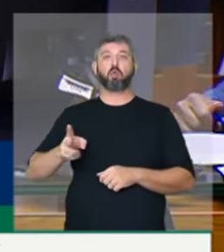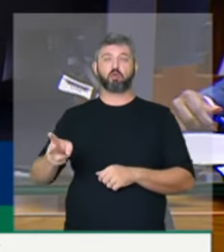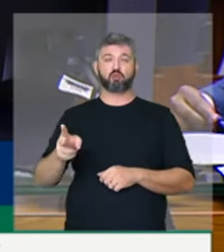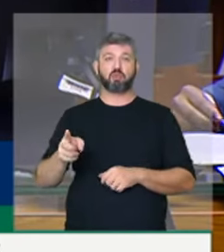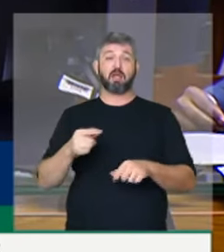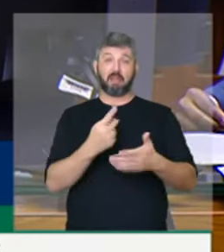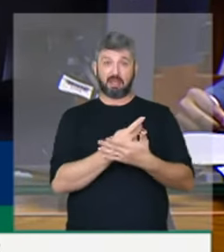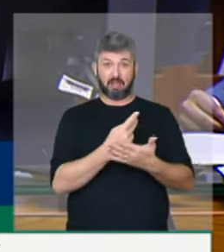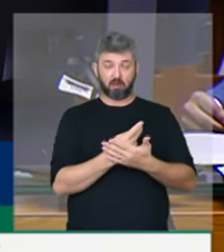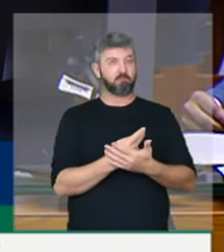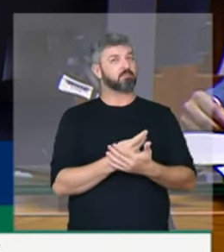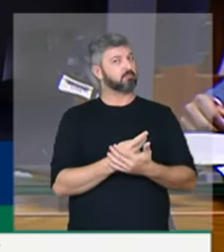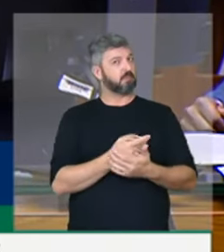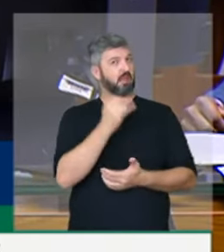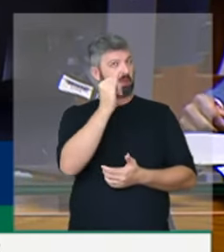PRATICADOS. E EU AQUI NÃO ESTOU FULANIZANDO... VOU